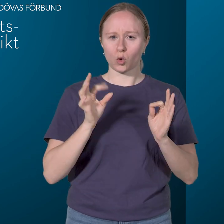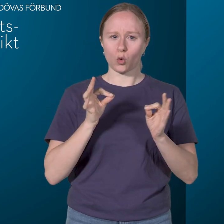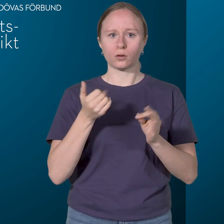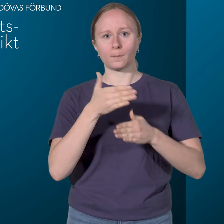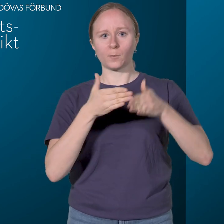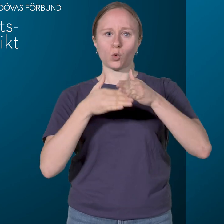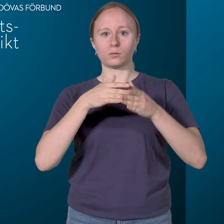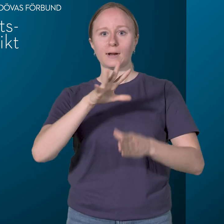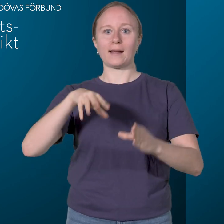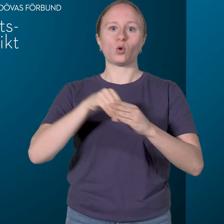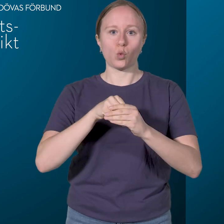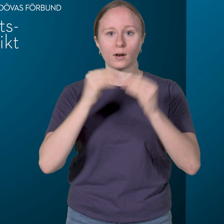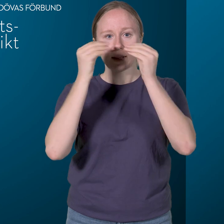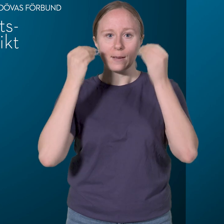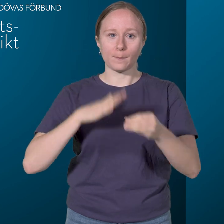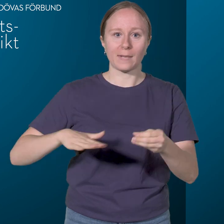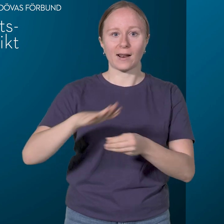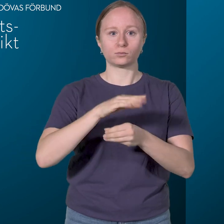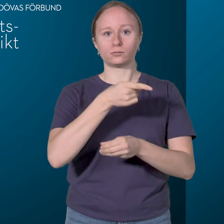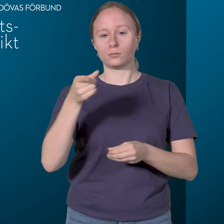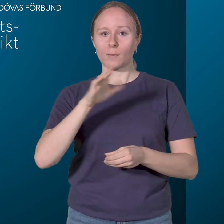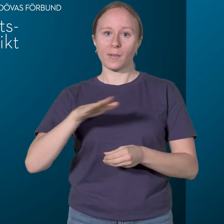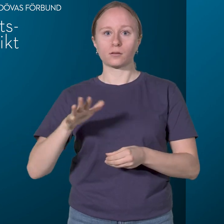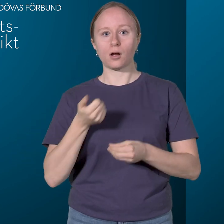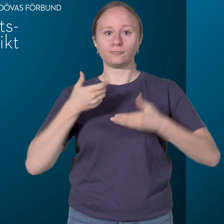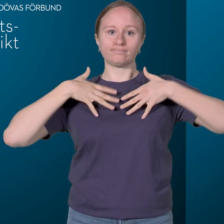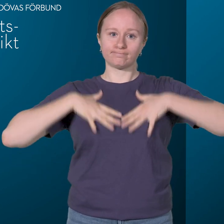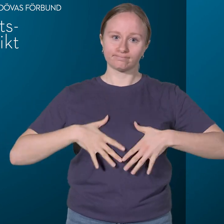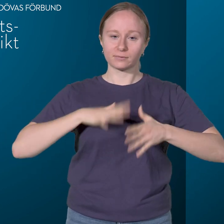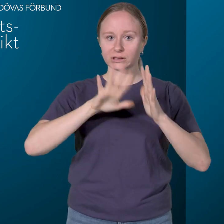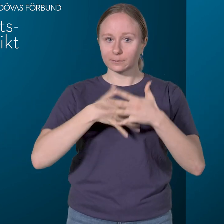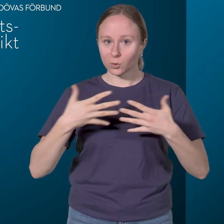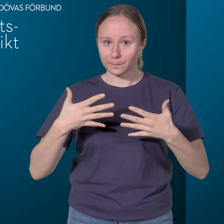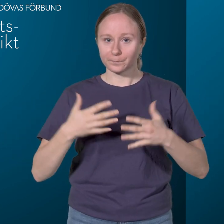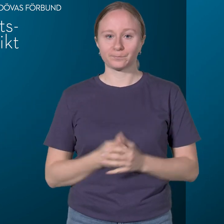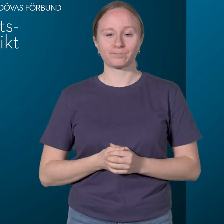kan bygga upp en inkluderande lärmiljö där barnet kan tillägna sig teckenspråk.